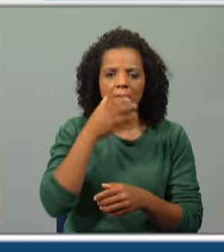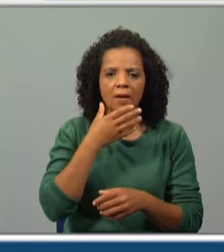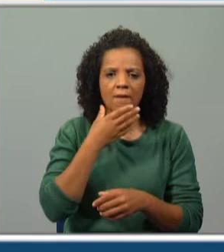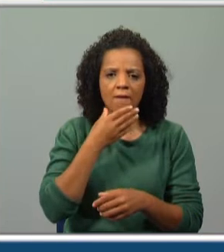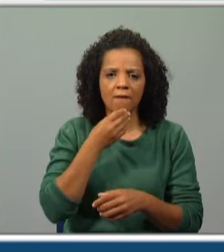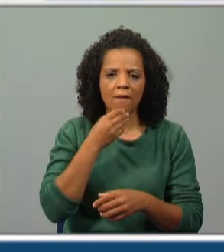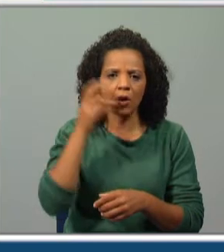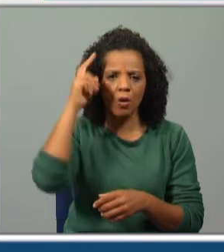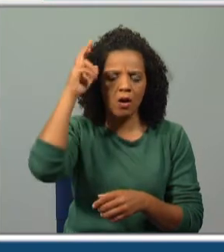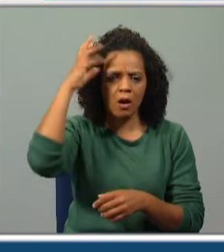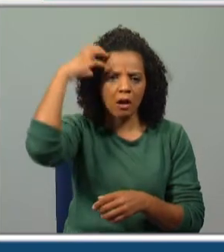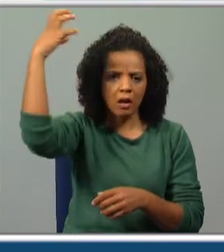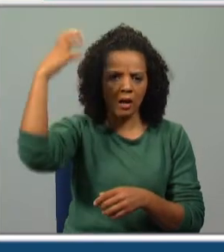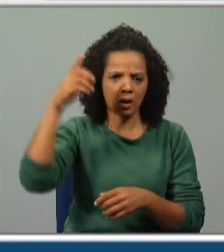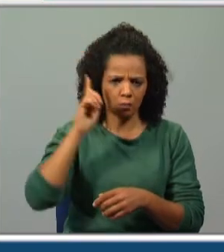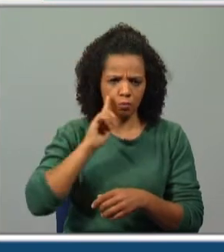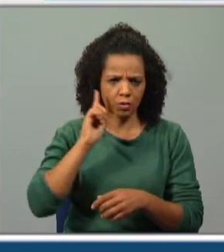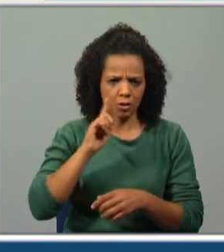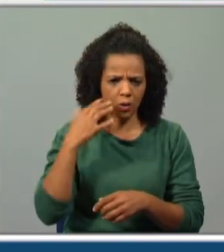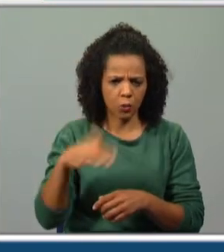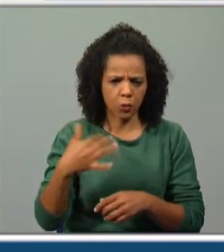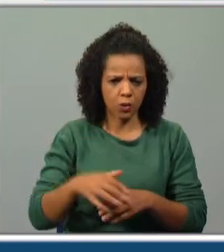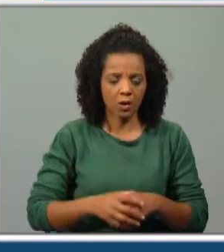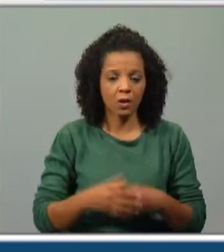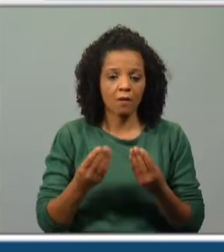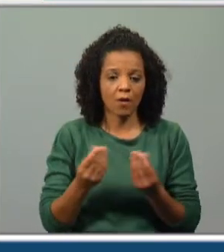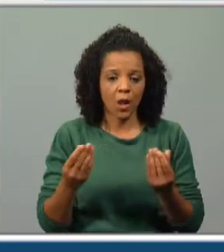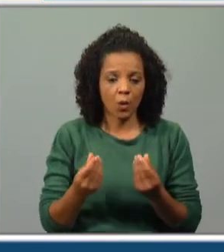punhal valioso valia uma província o valor material do Pinhal como que ia 值錢的匕首值個省Pinhal 的物質價值 進展如何